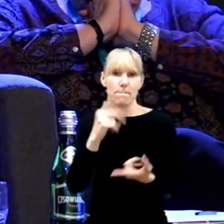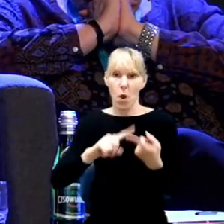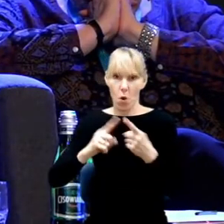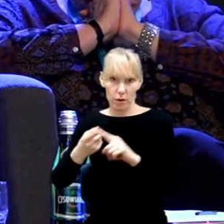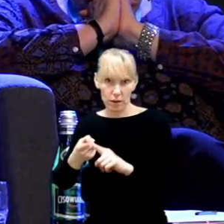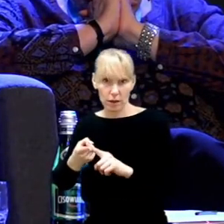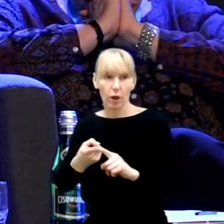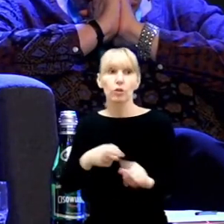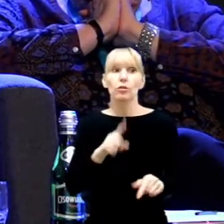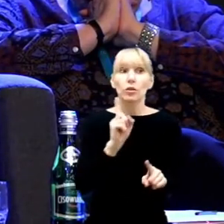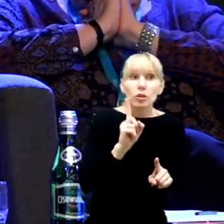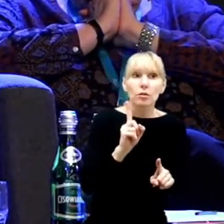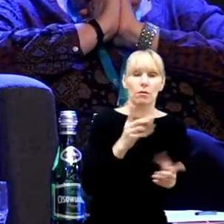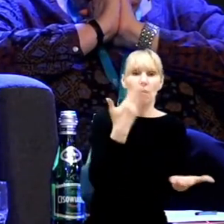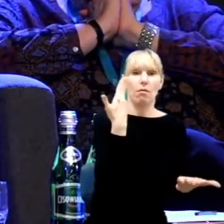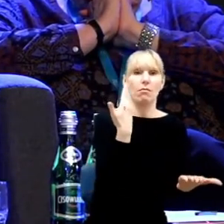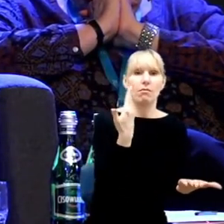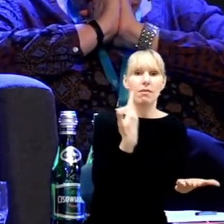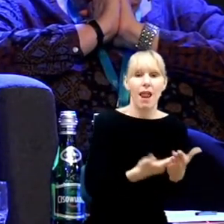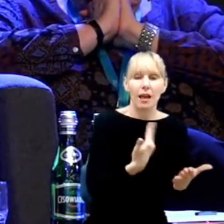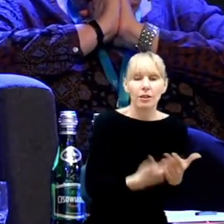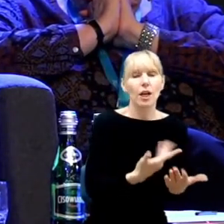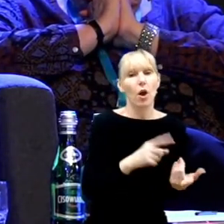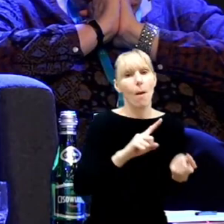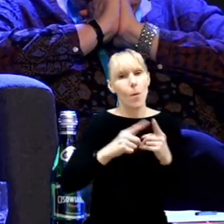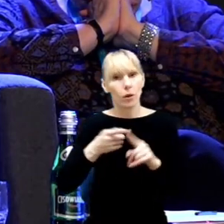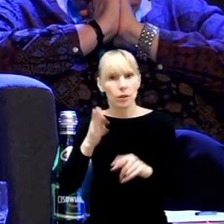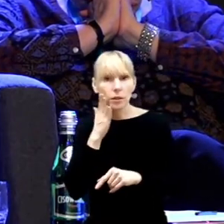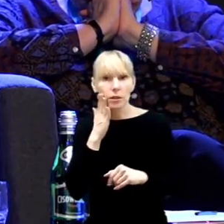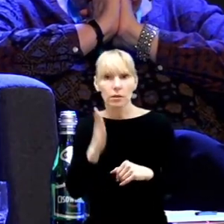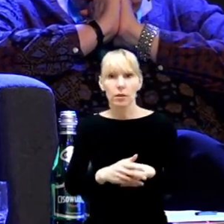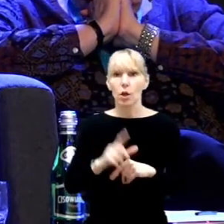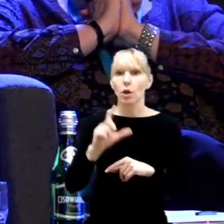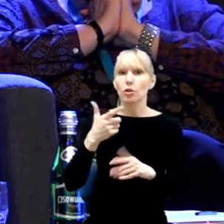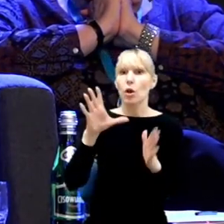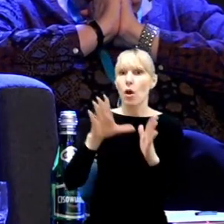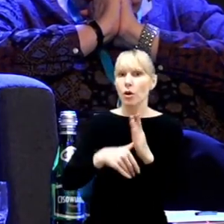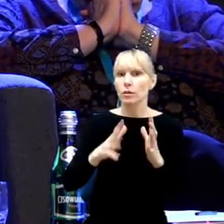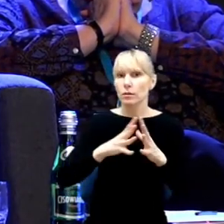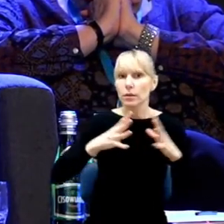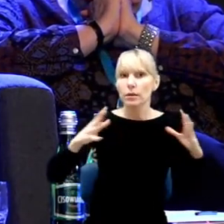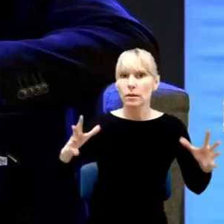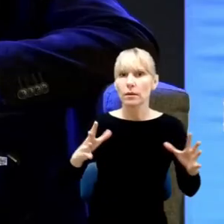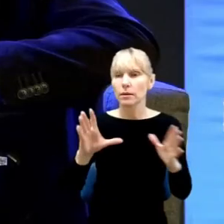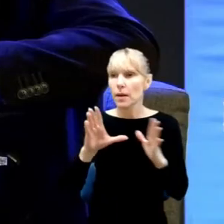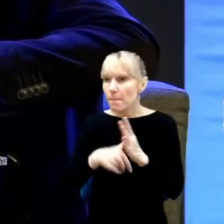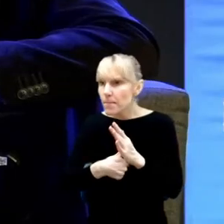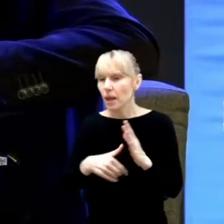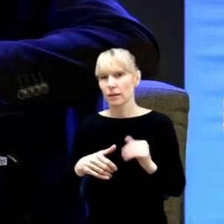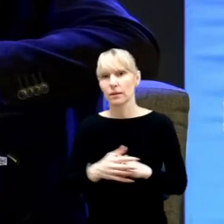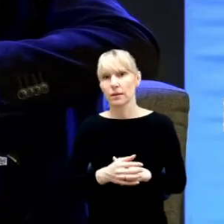Co jest tym, co może decydować o rozwoju małych i średnich miast? Bo ja jestem przekonany, że polityka mieszkaniowa